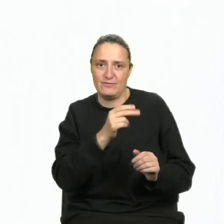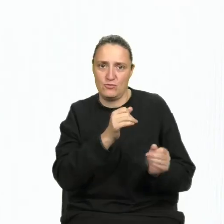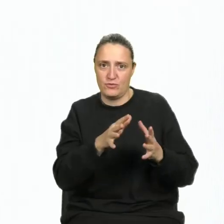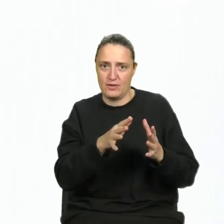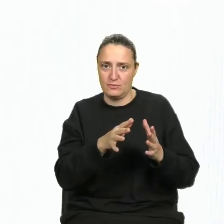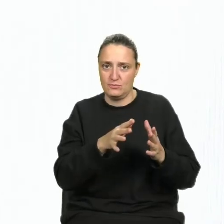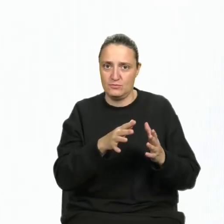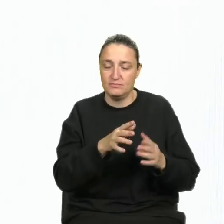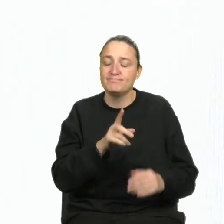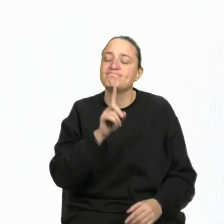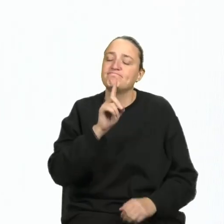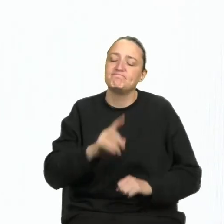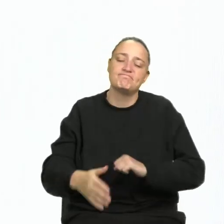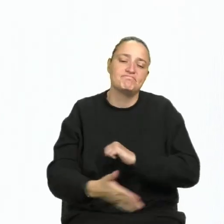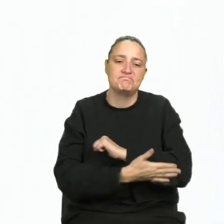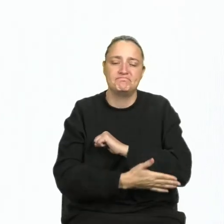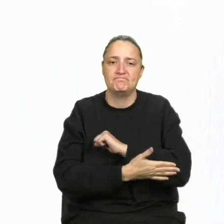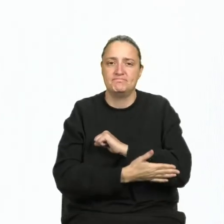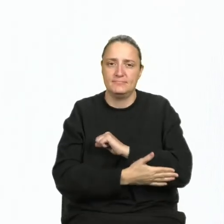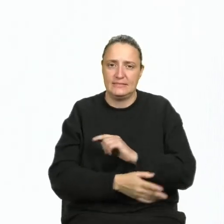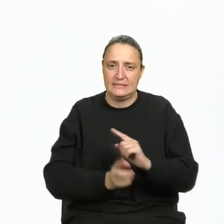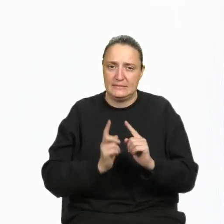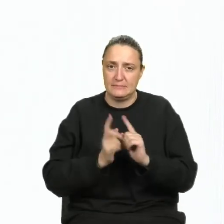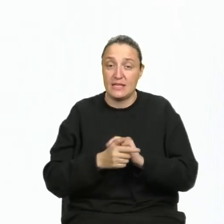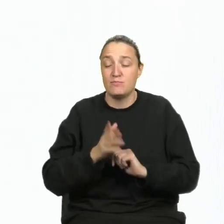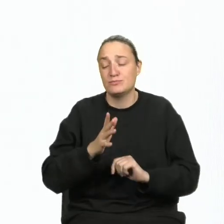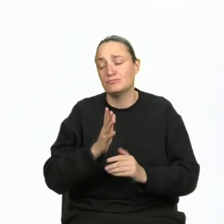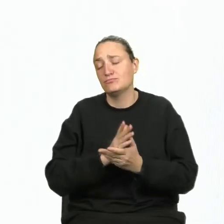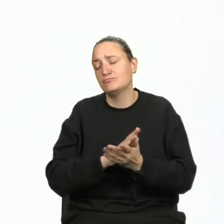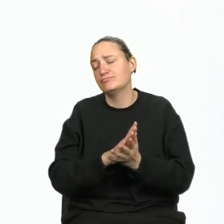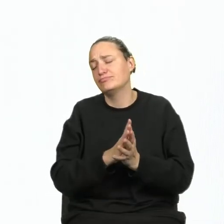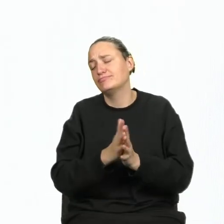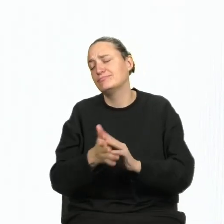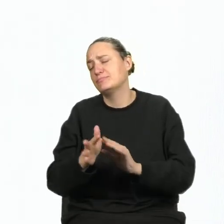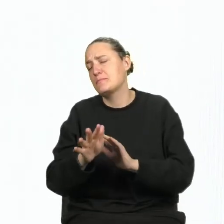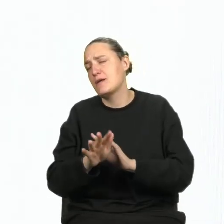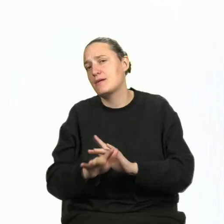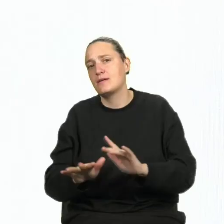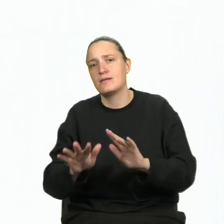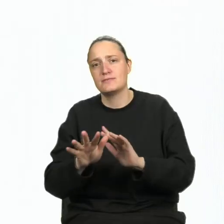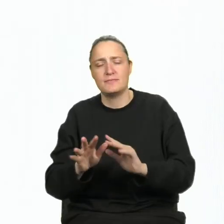Ale to fundament do olbrzymiej zmiany. A później dzieje się magia, dzieje się coś najpiękniejszego, bo to ta osoba,